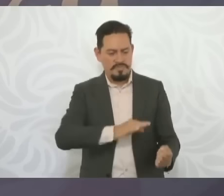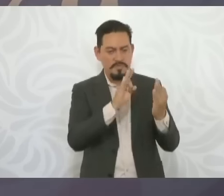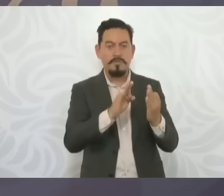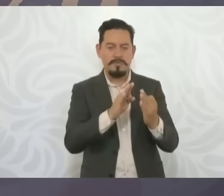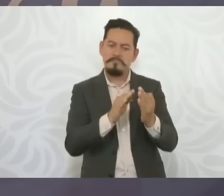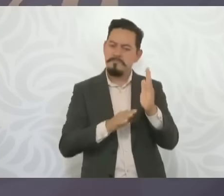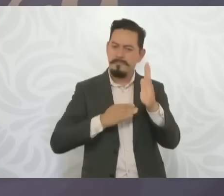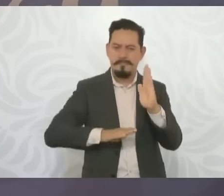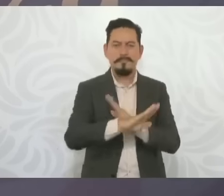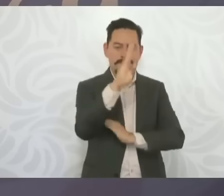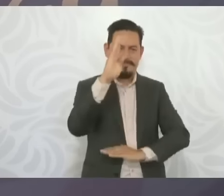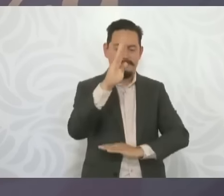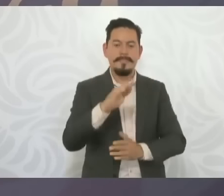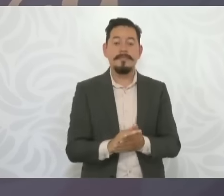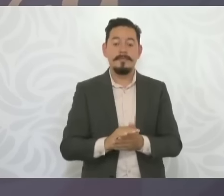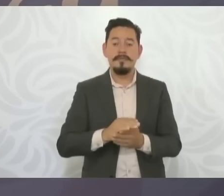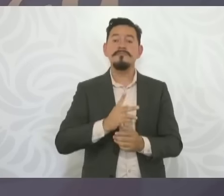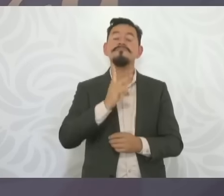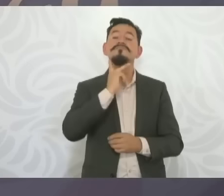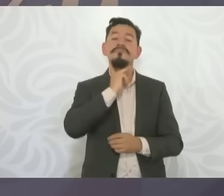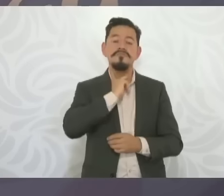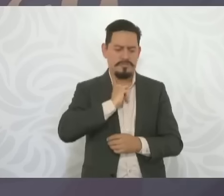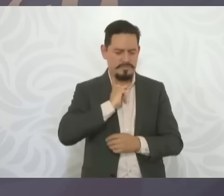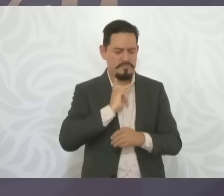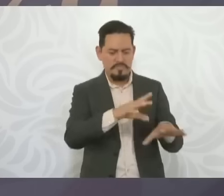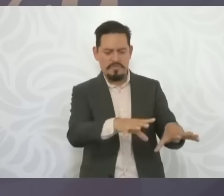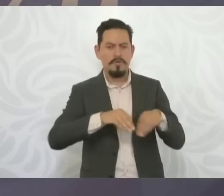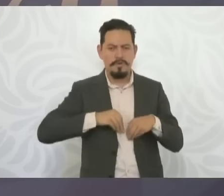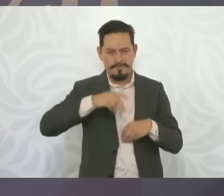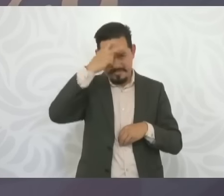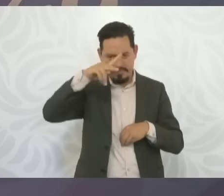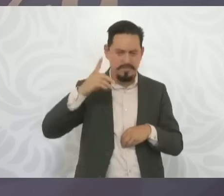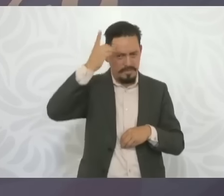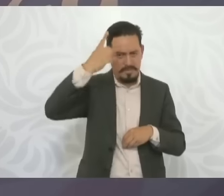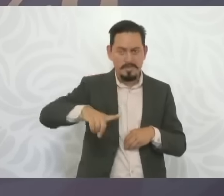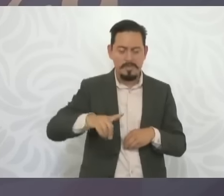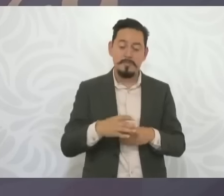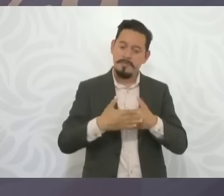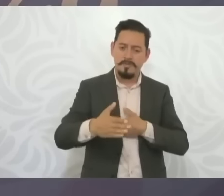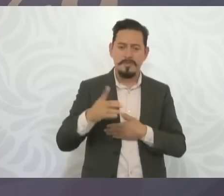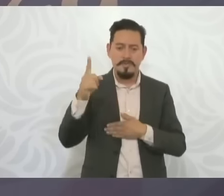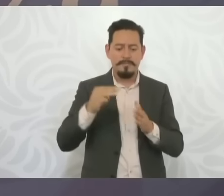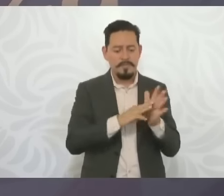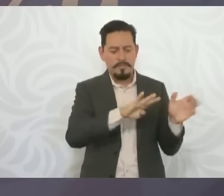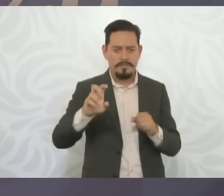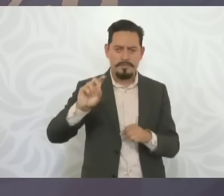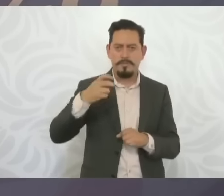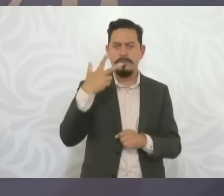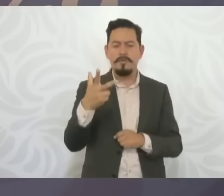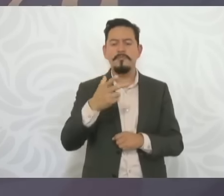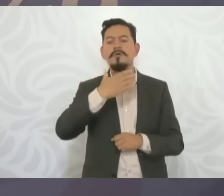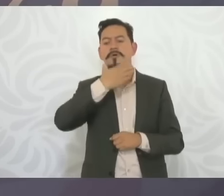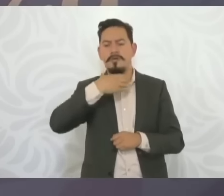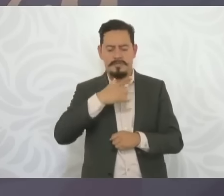la creación de petróleos mexicanos. El 7 de junio de 1938, Cárdenas puso la industria petrolera en